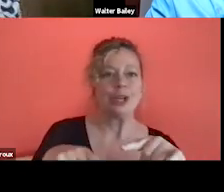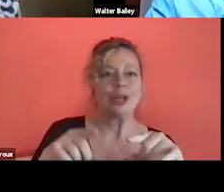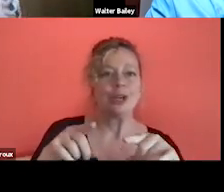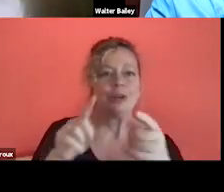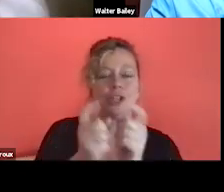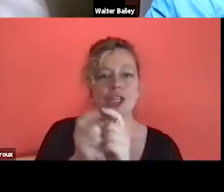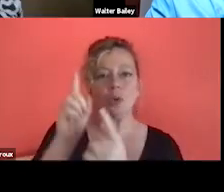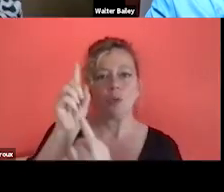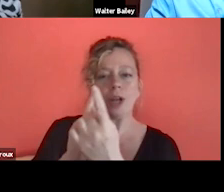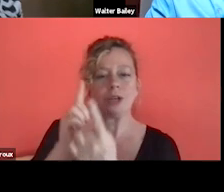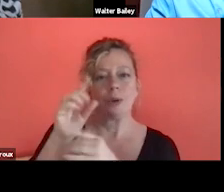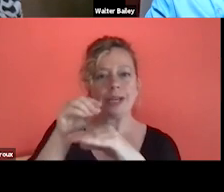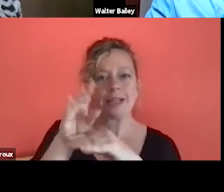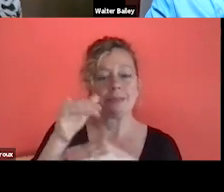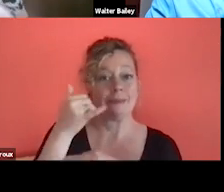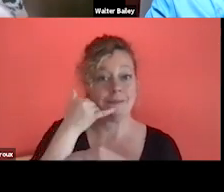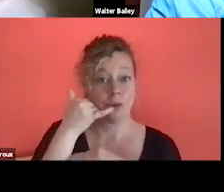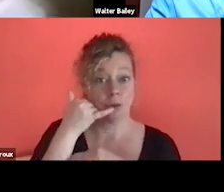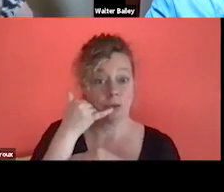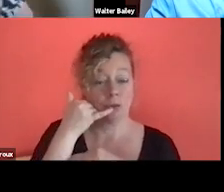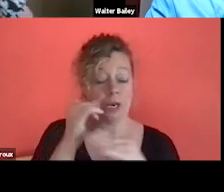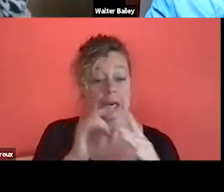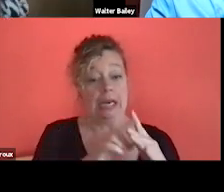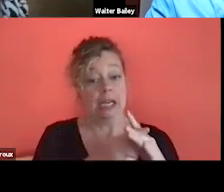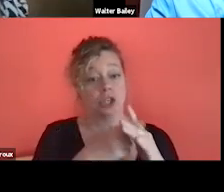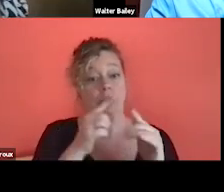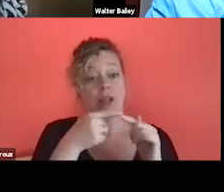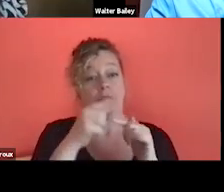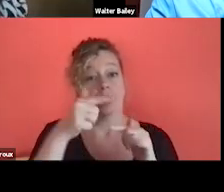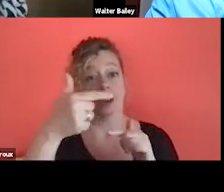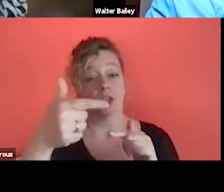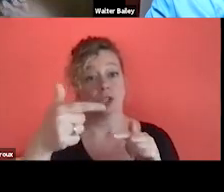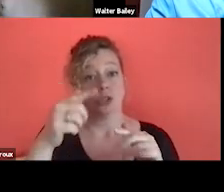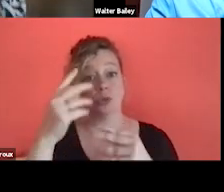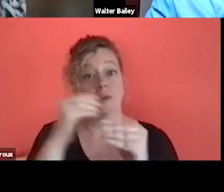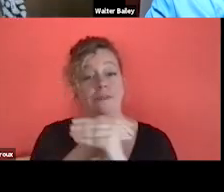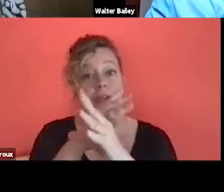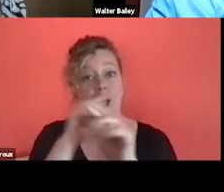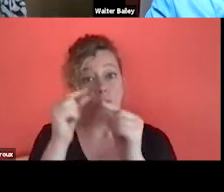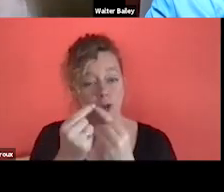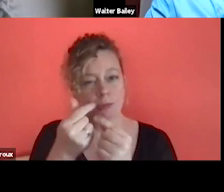personalizado por teléfono y luego, finalmente, a grupos de vídeo. Y luego, hace unos meses,